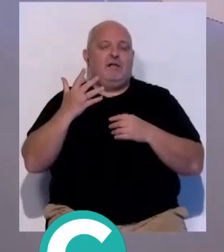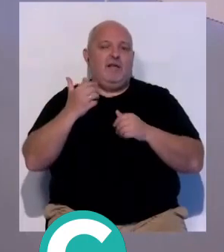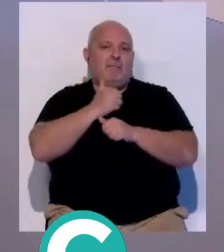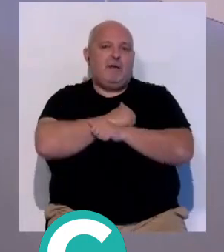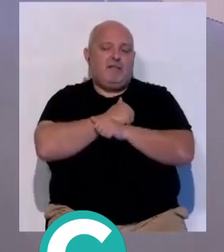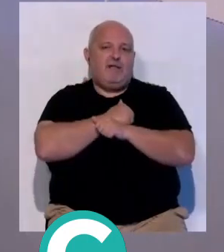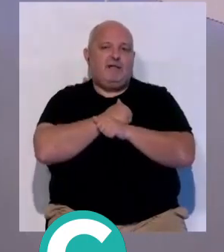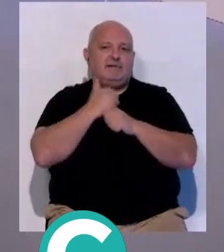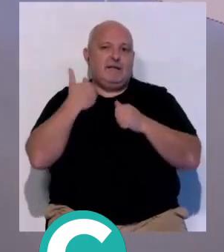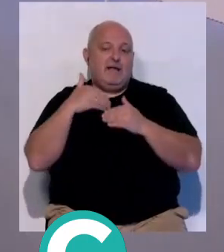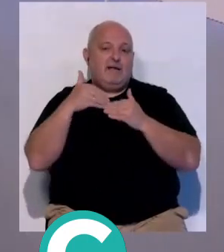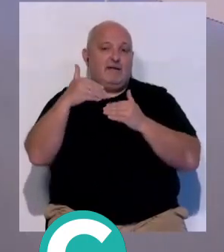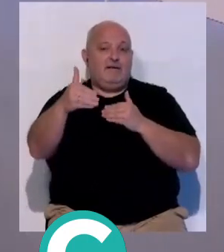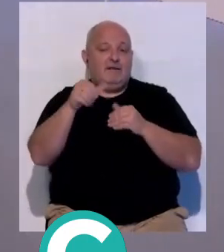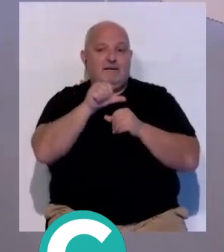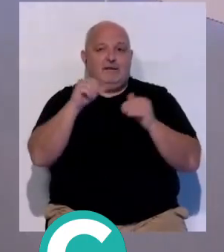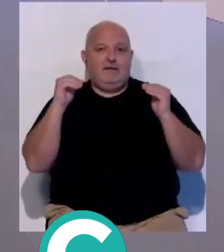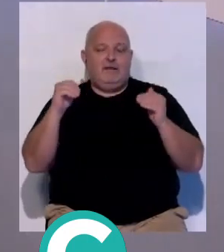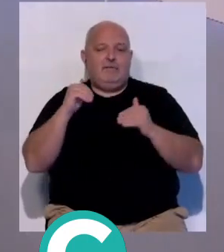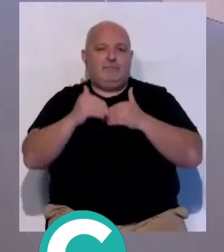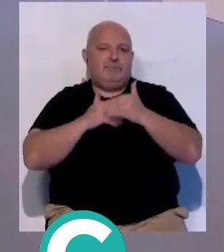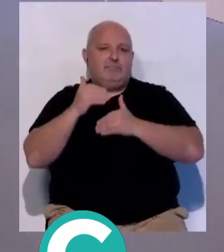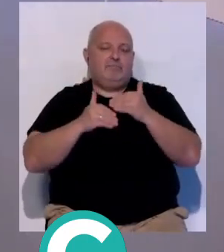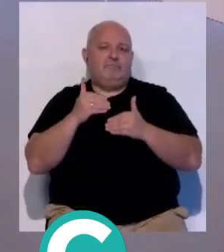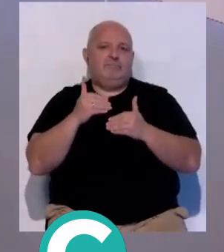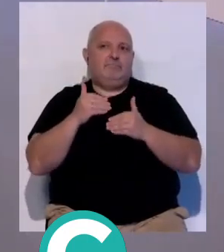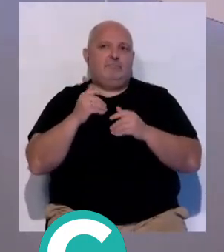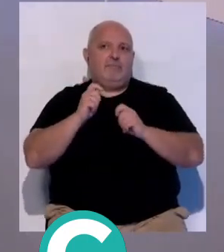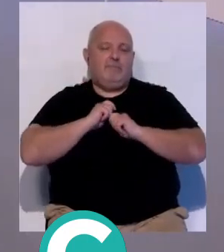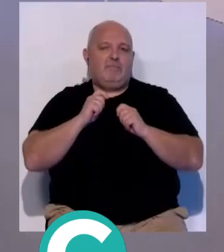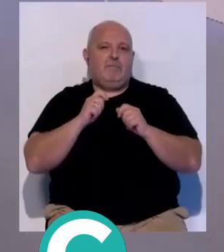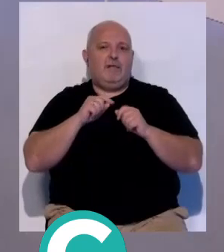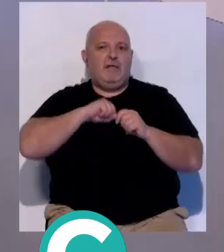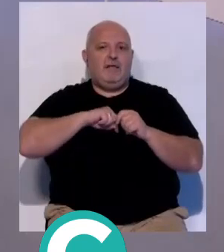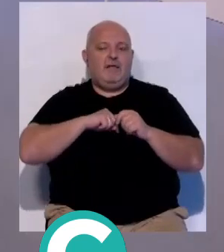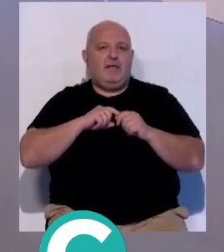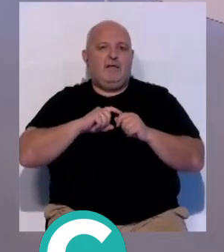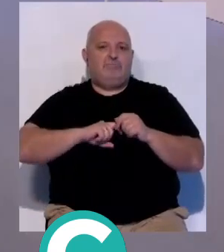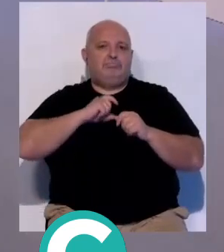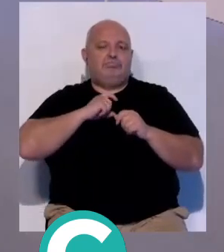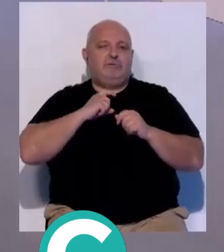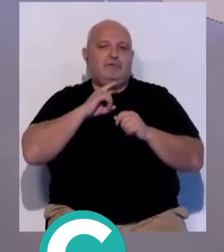de que la próxima semana y empiece de nuevo a tener mariposas en el estómago así de los